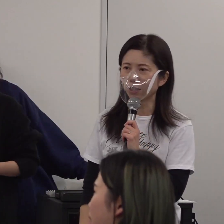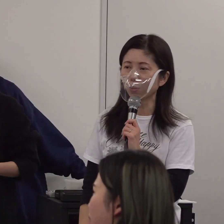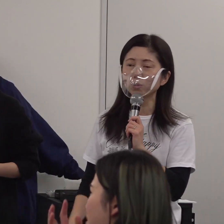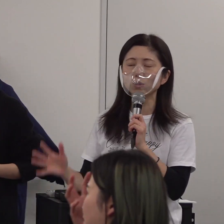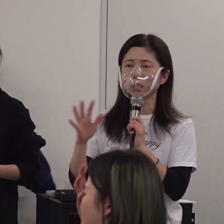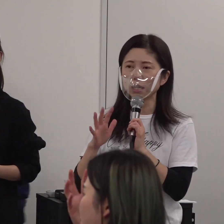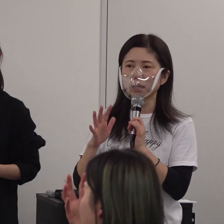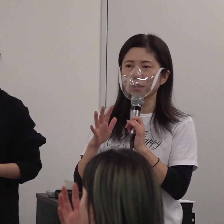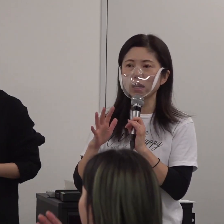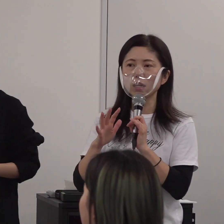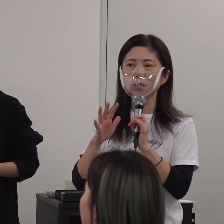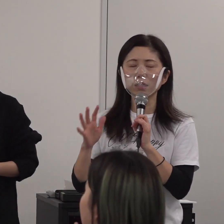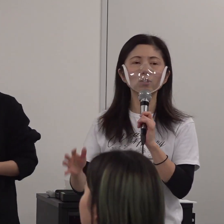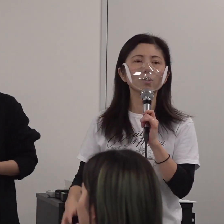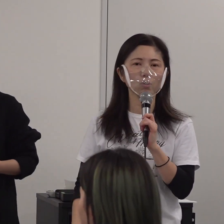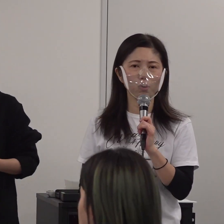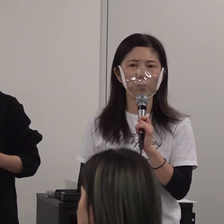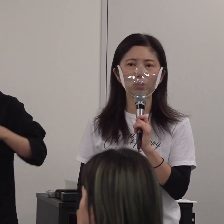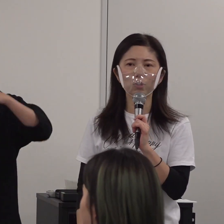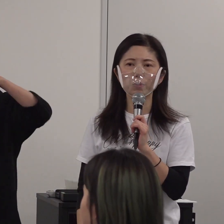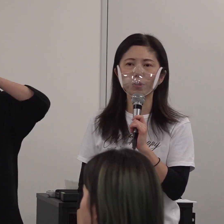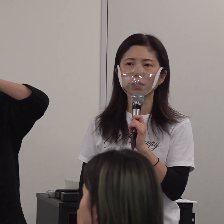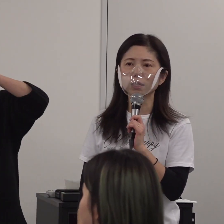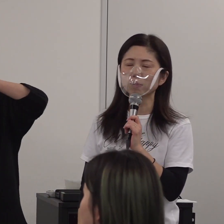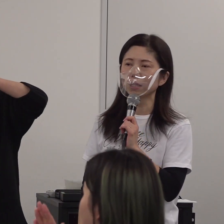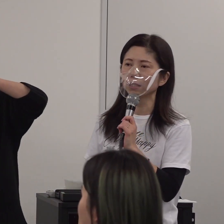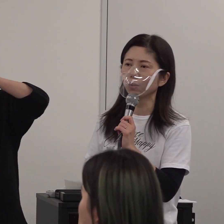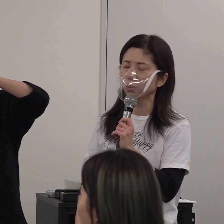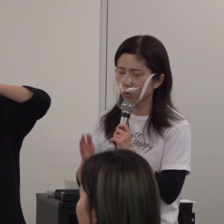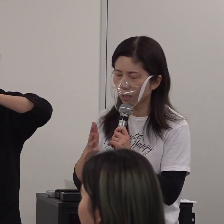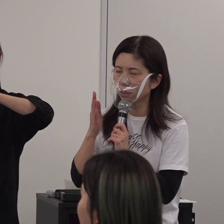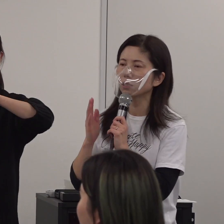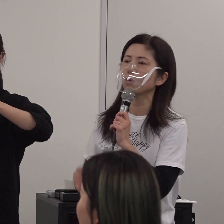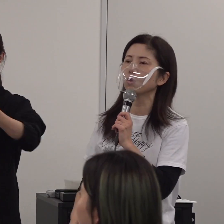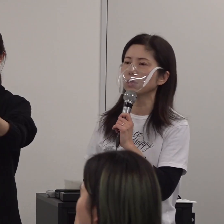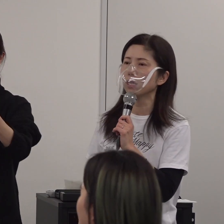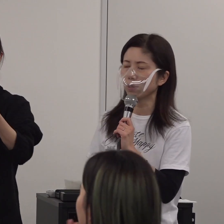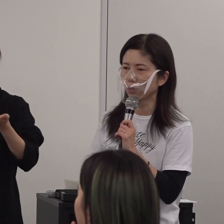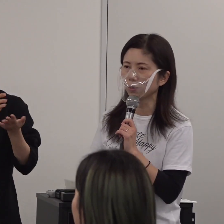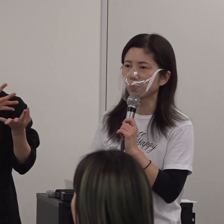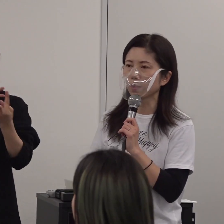本当に定員以上のお申し込みをいただきまして 本当にありがとうございます